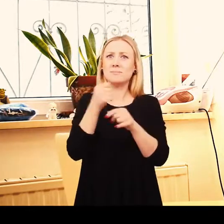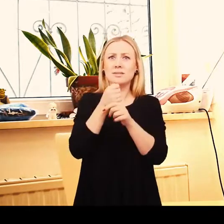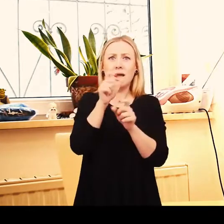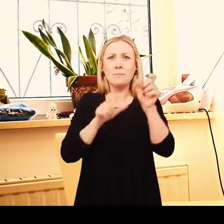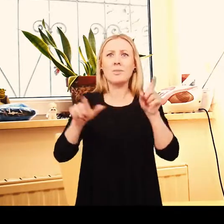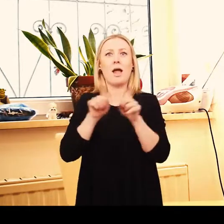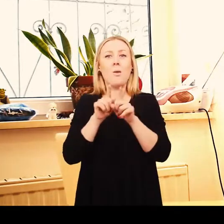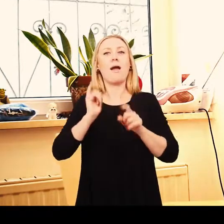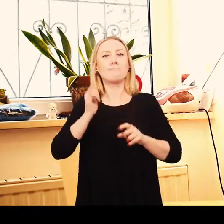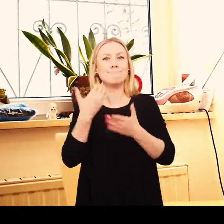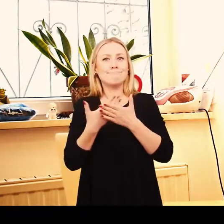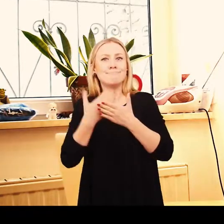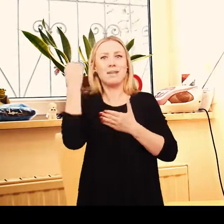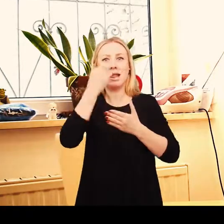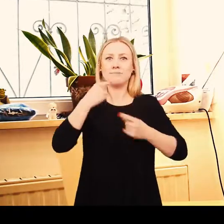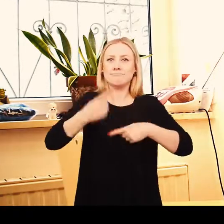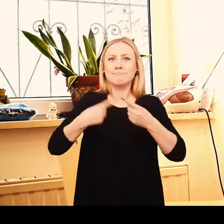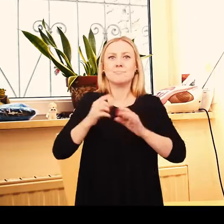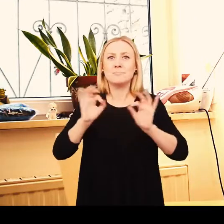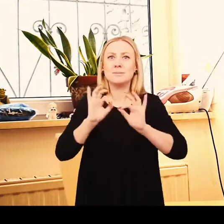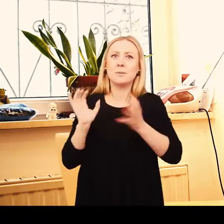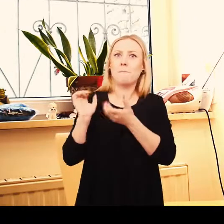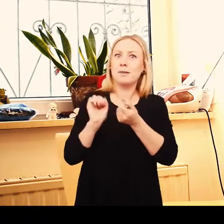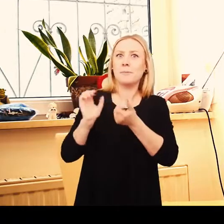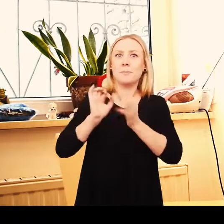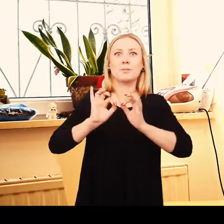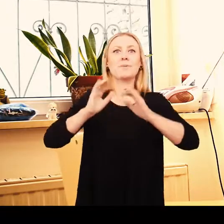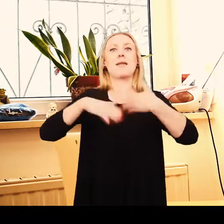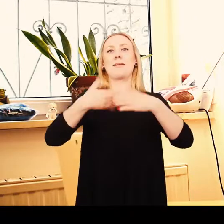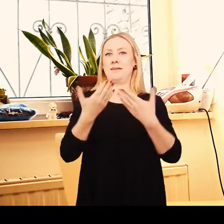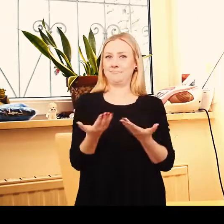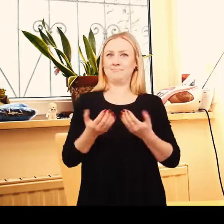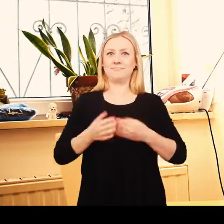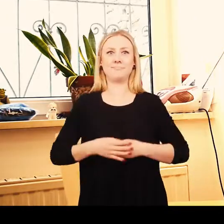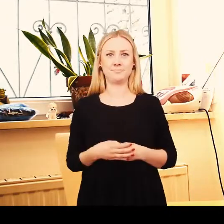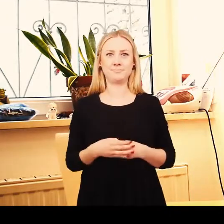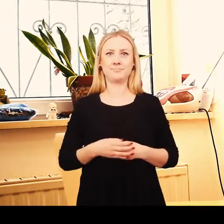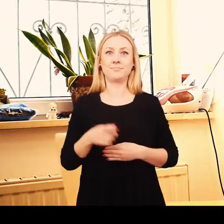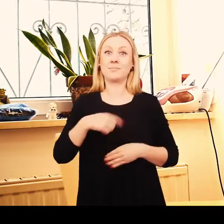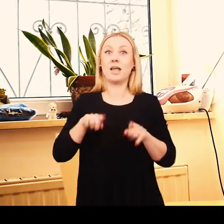Das Positive daran ist, dass die MitarbeiterInnen aus dem Lernen im Miteinander etwas mitnehmen können,